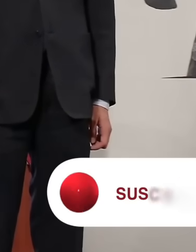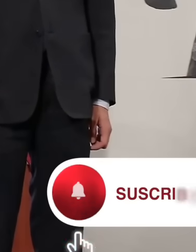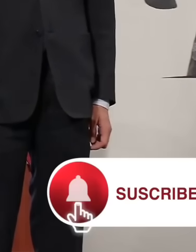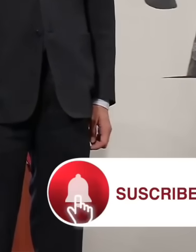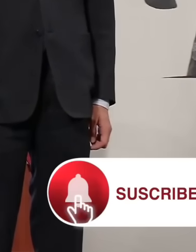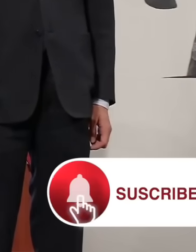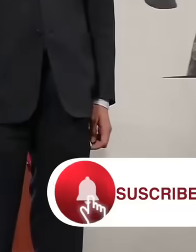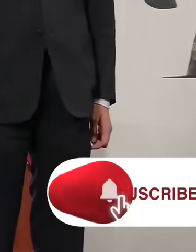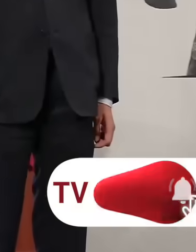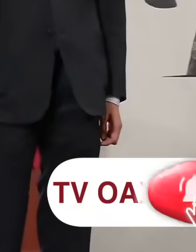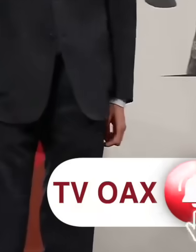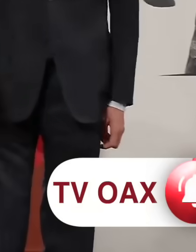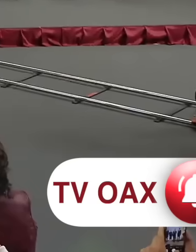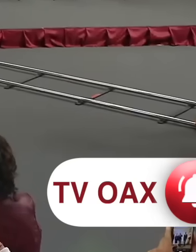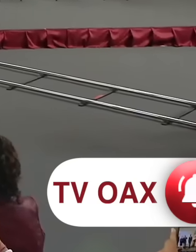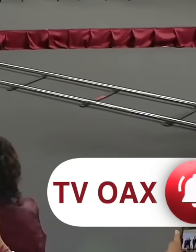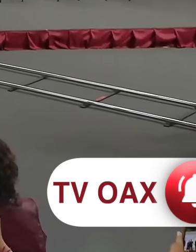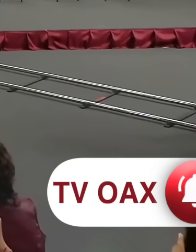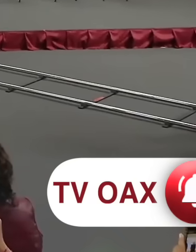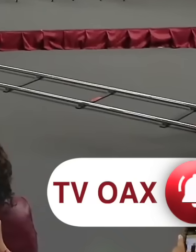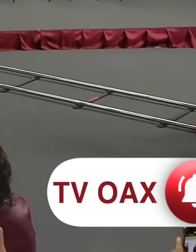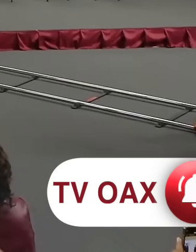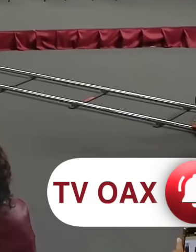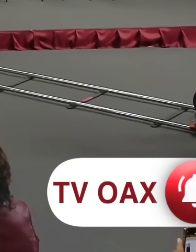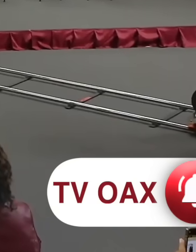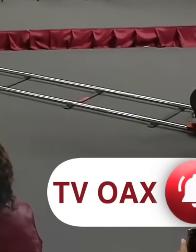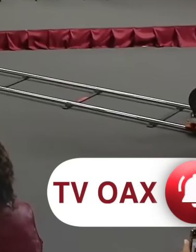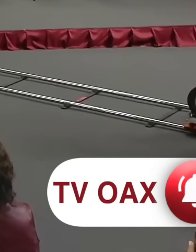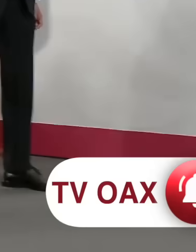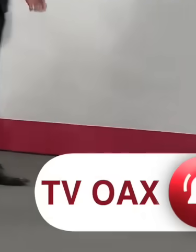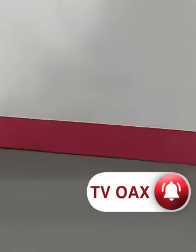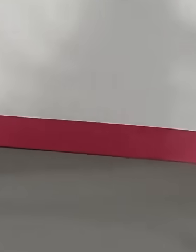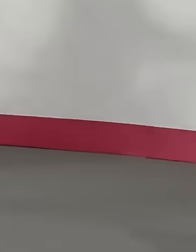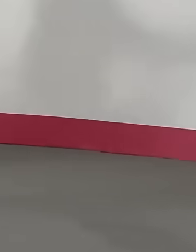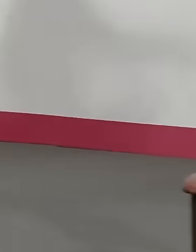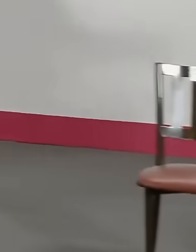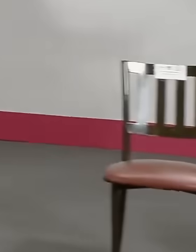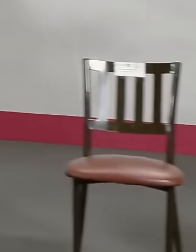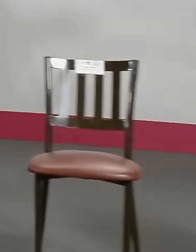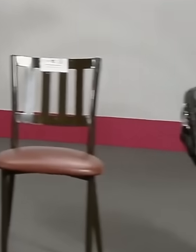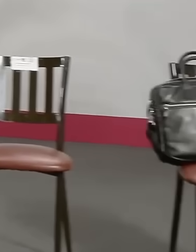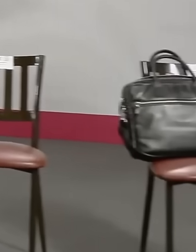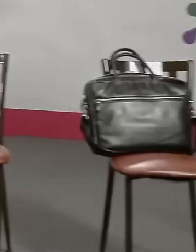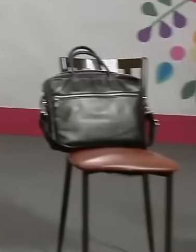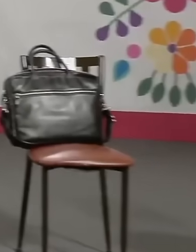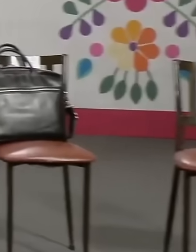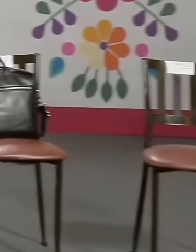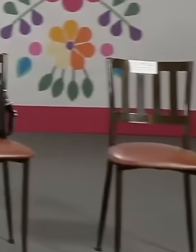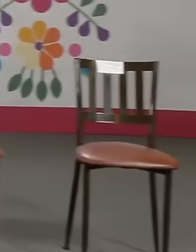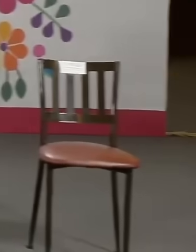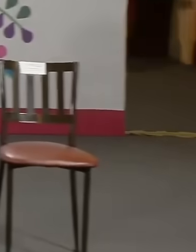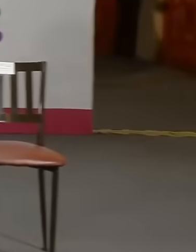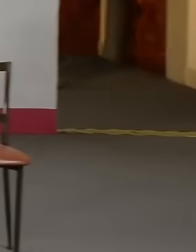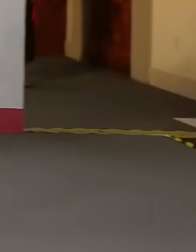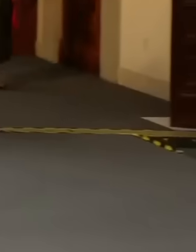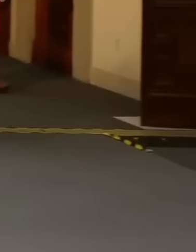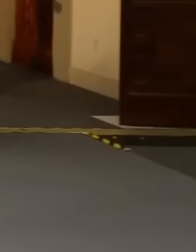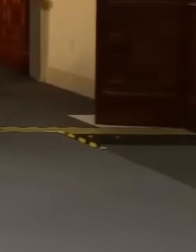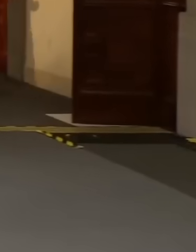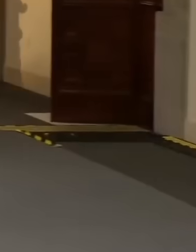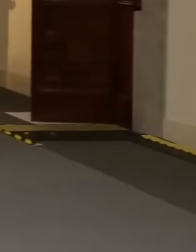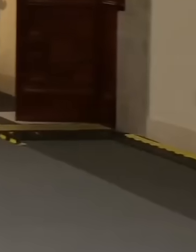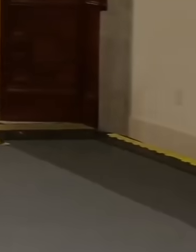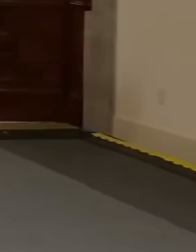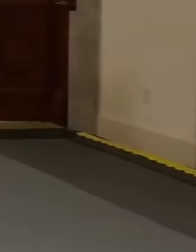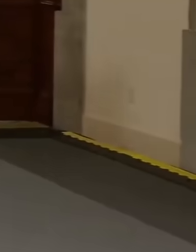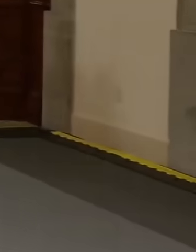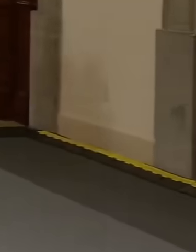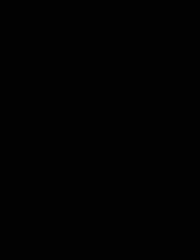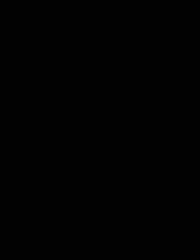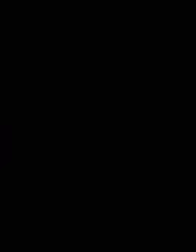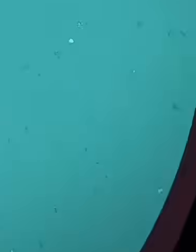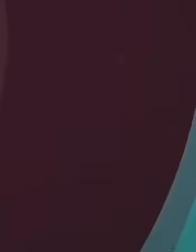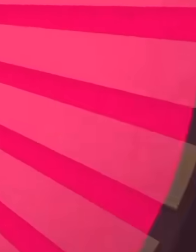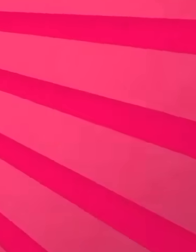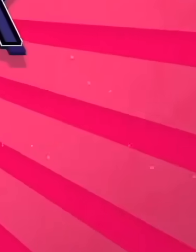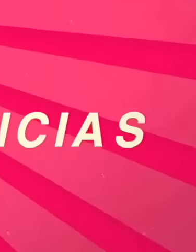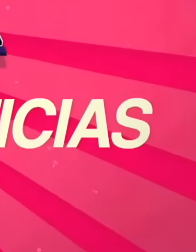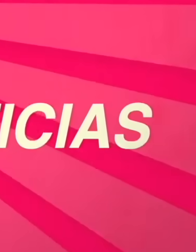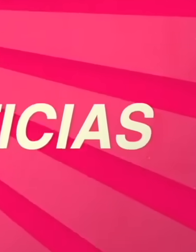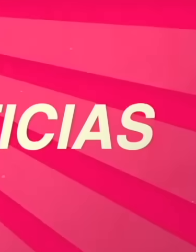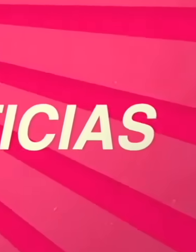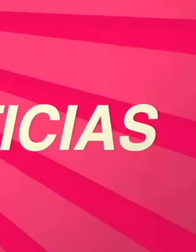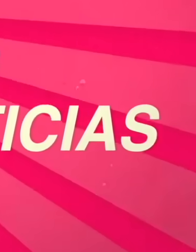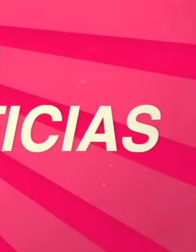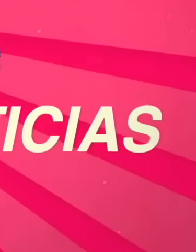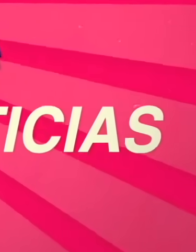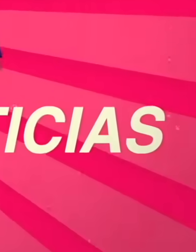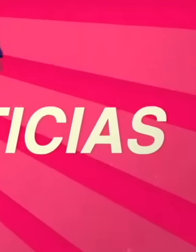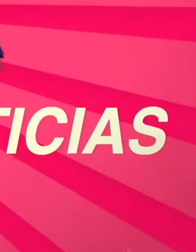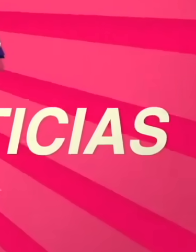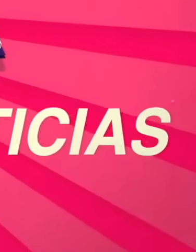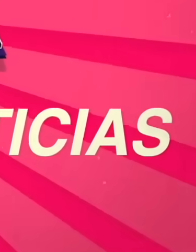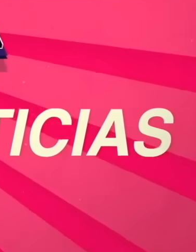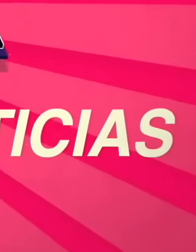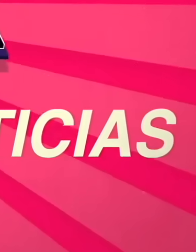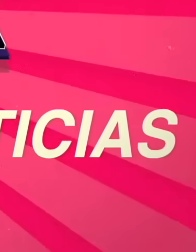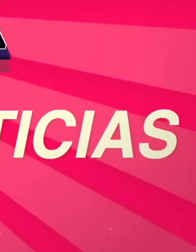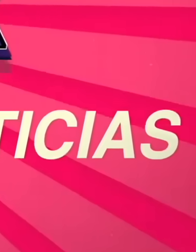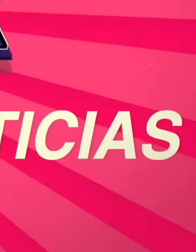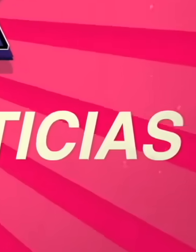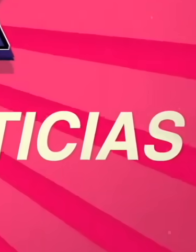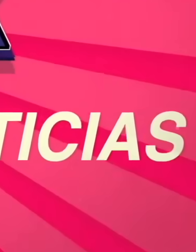Gracias. Gracias. Buen día todos. Gracias. [Aplausos]